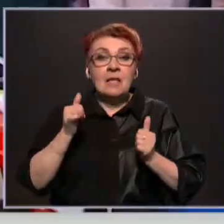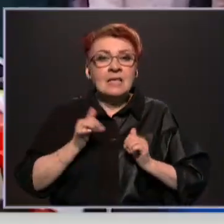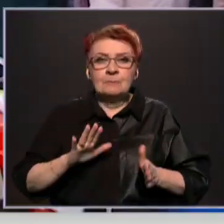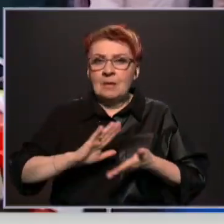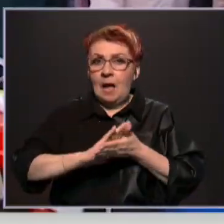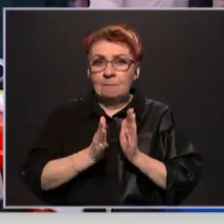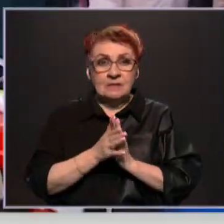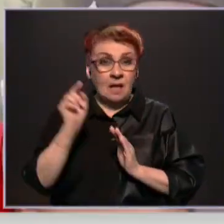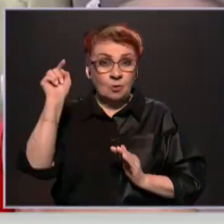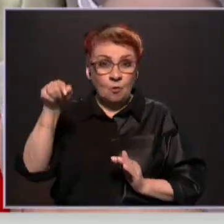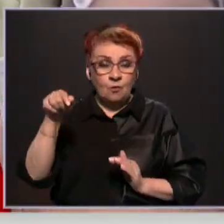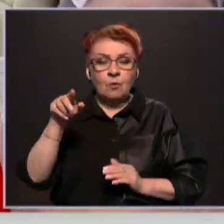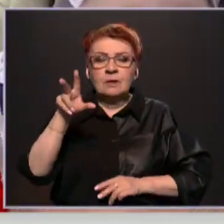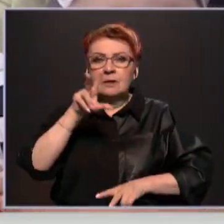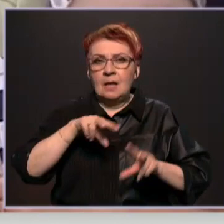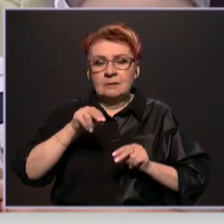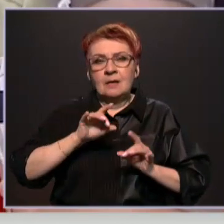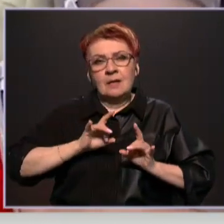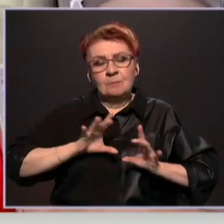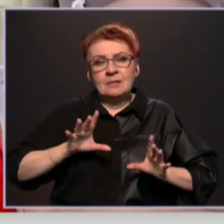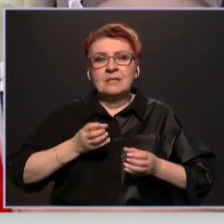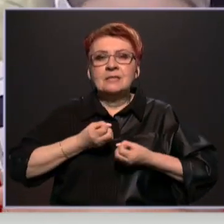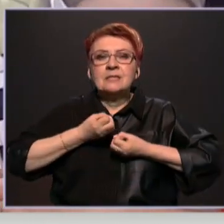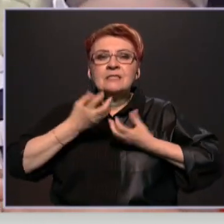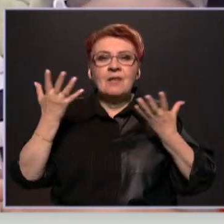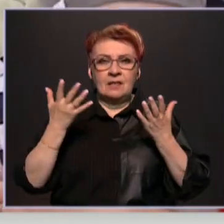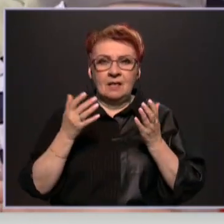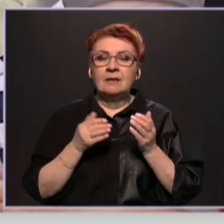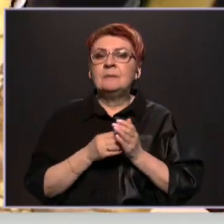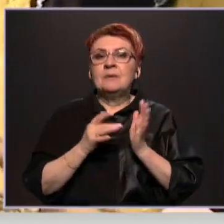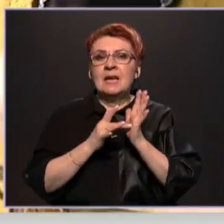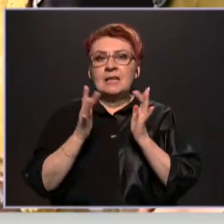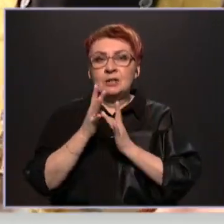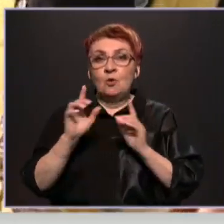обстановку все же надеются отпраздновать светлое Христово воскресенье как рассказал митрополит